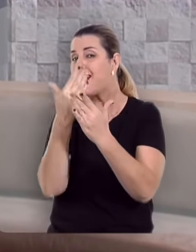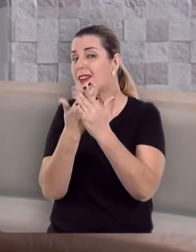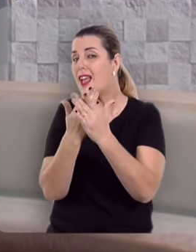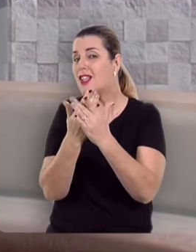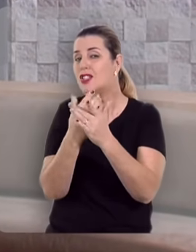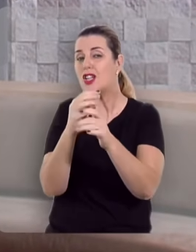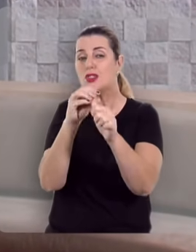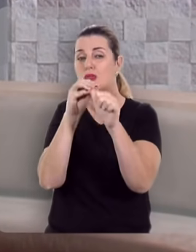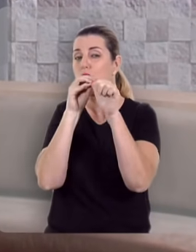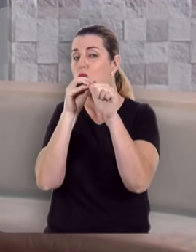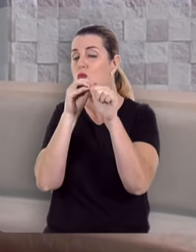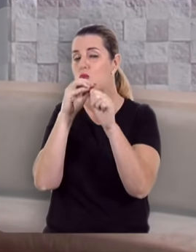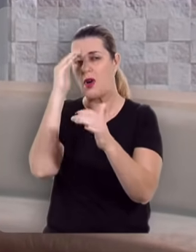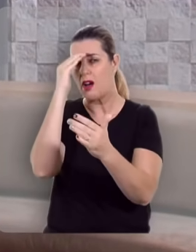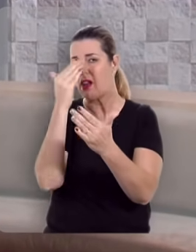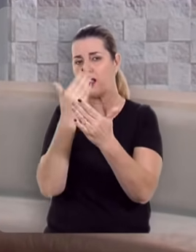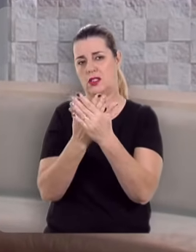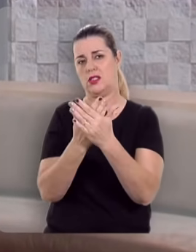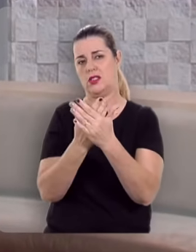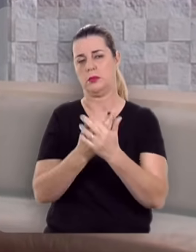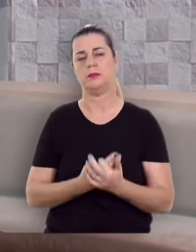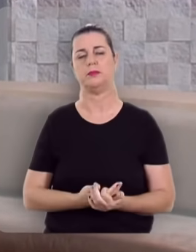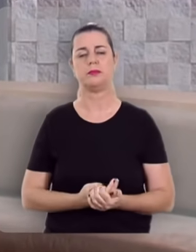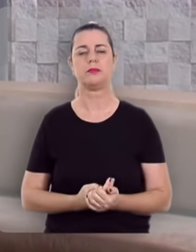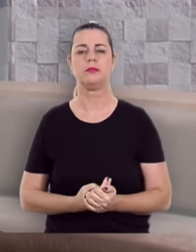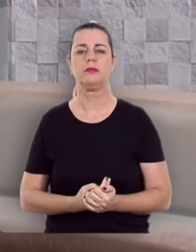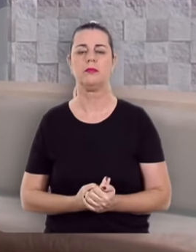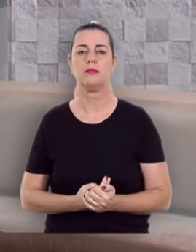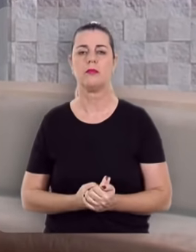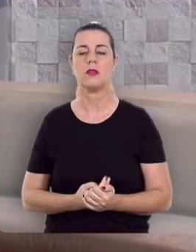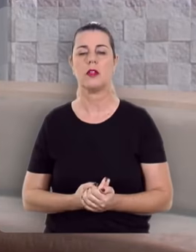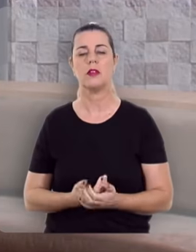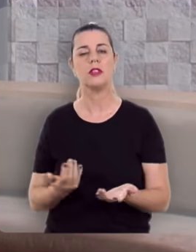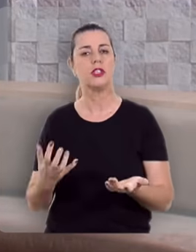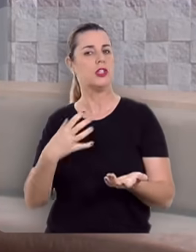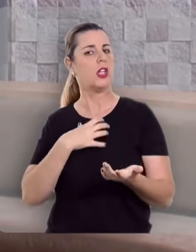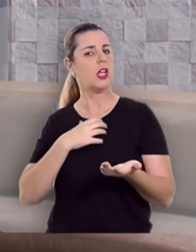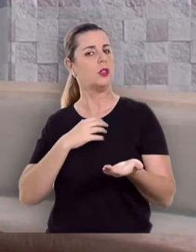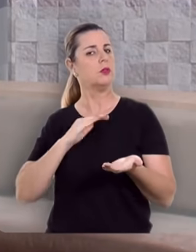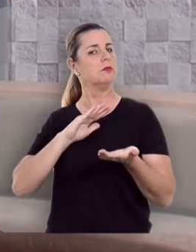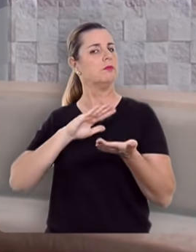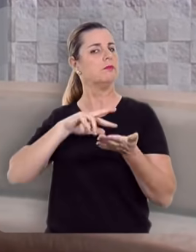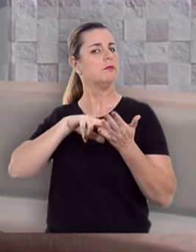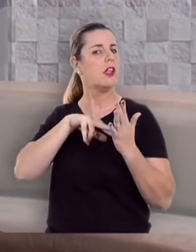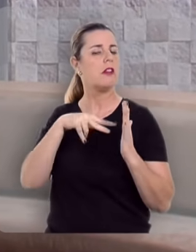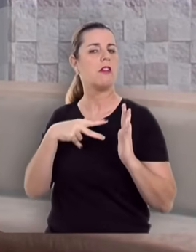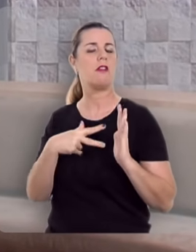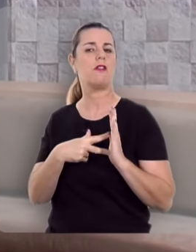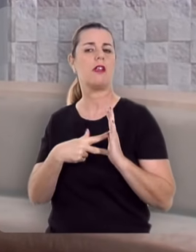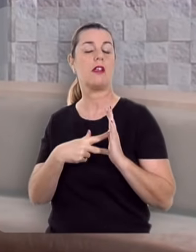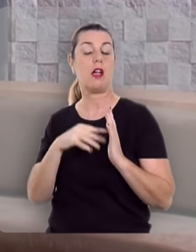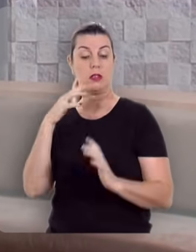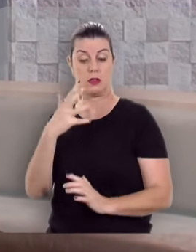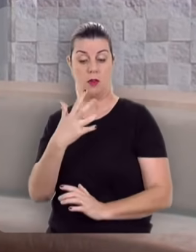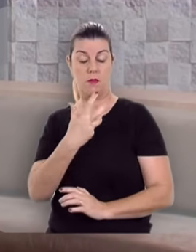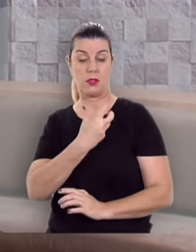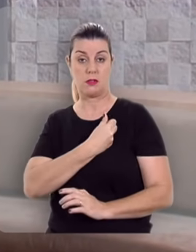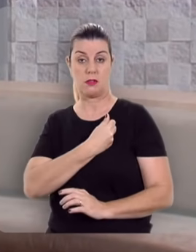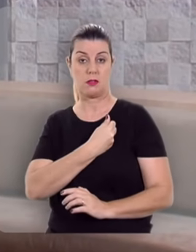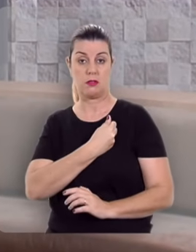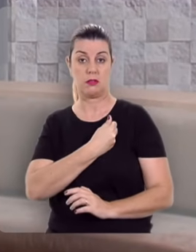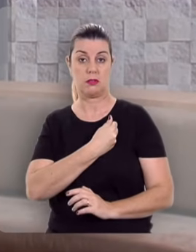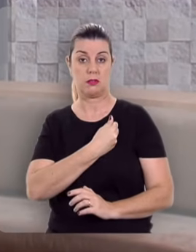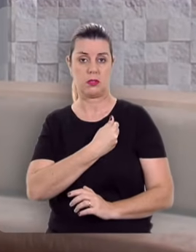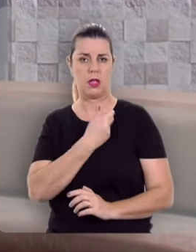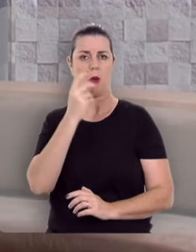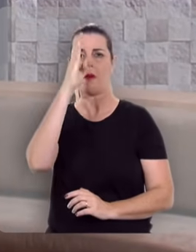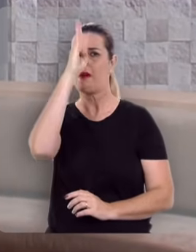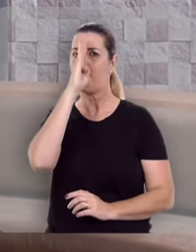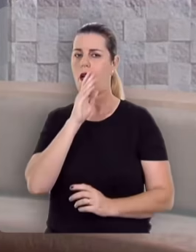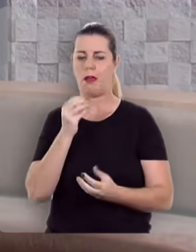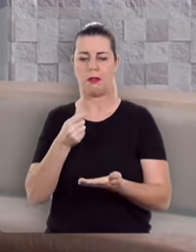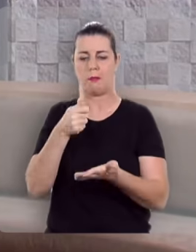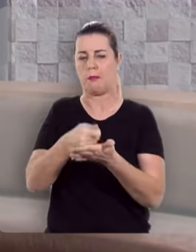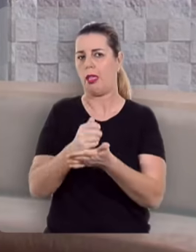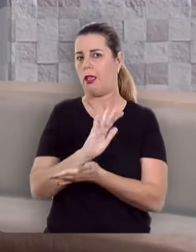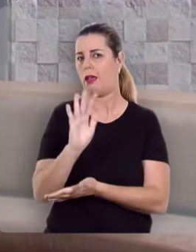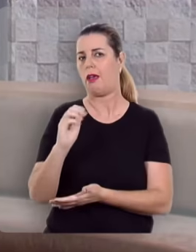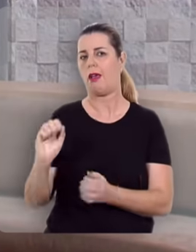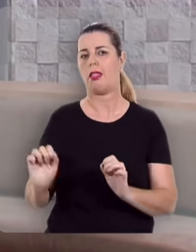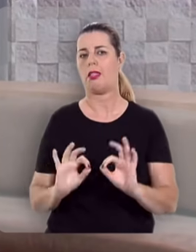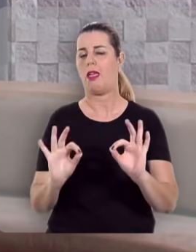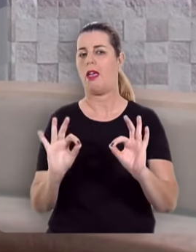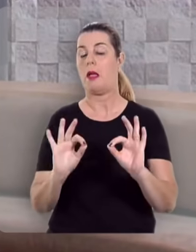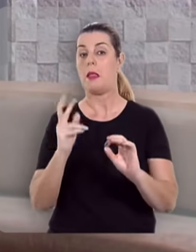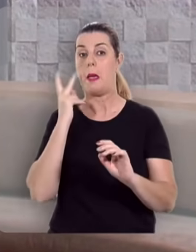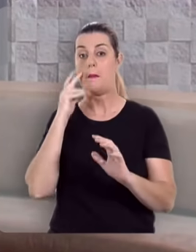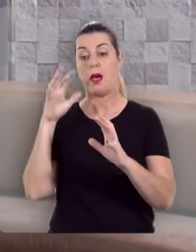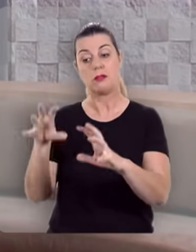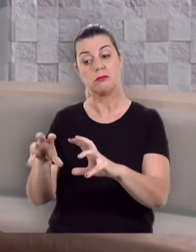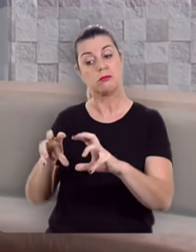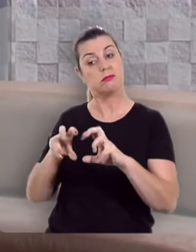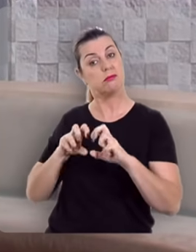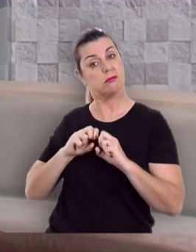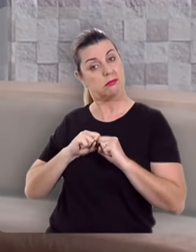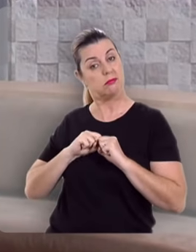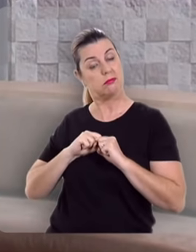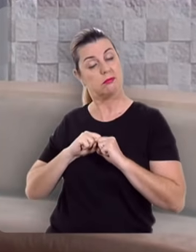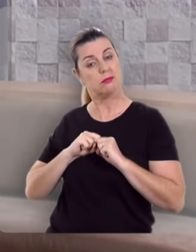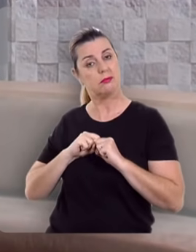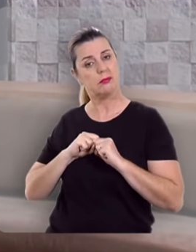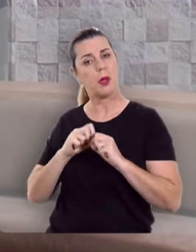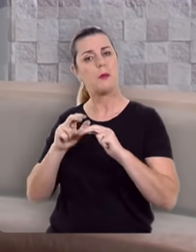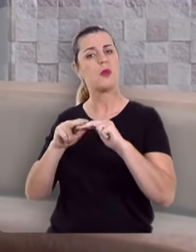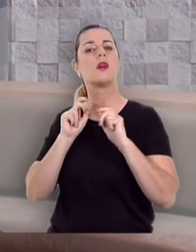daquele que crê e em outras palavras a salvação e é de graça é mas apropriação dela é pela fé